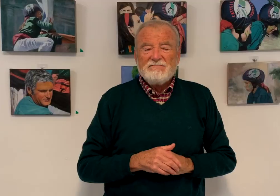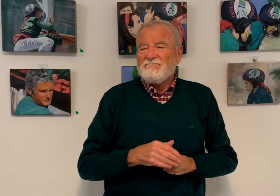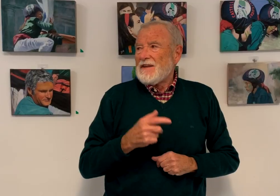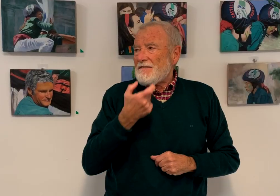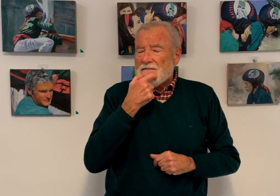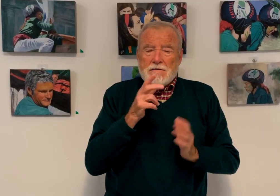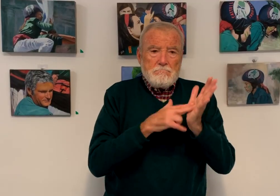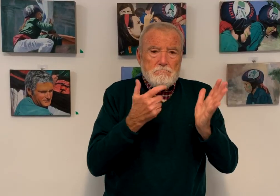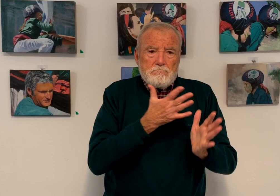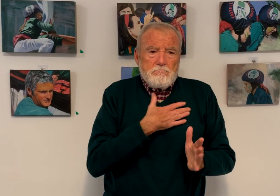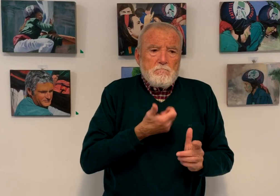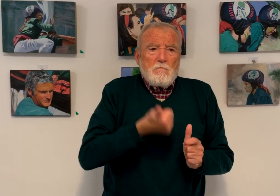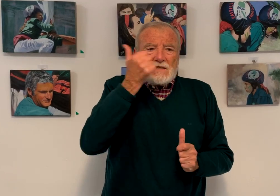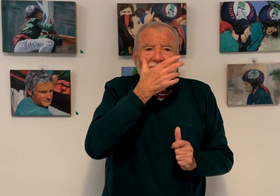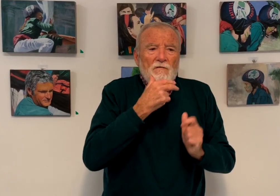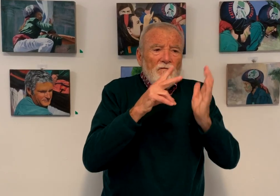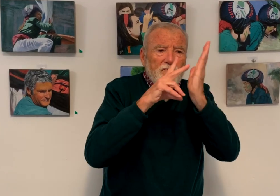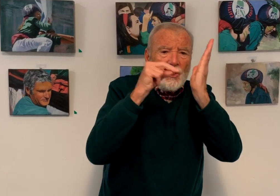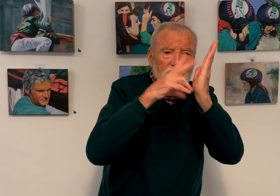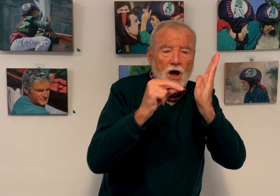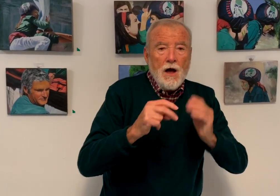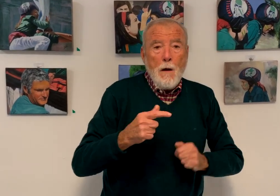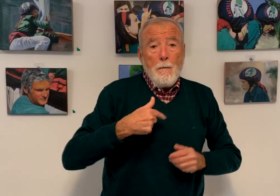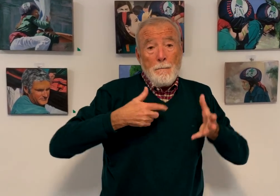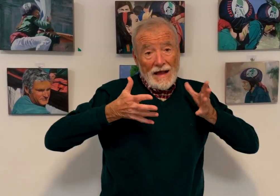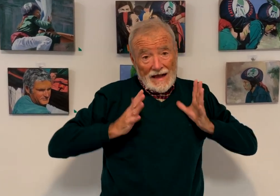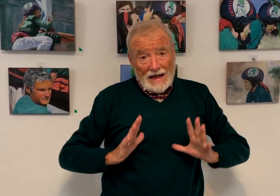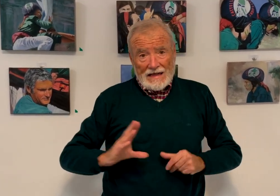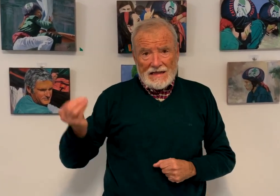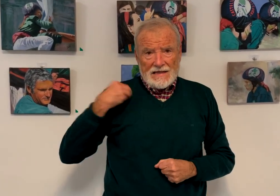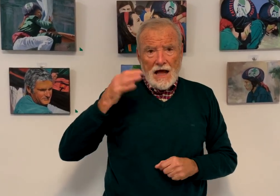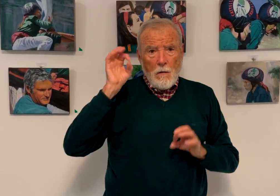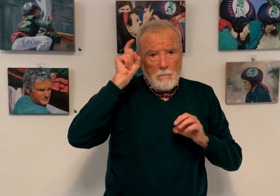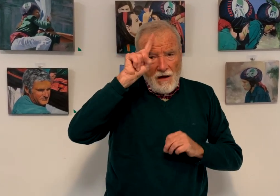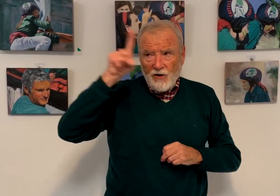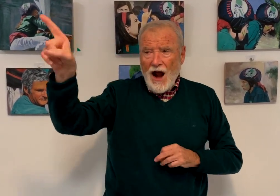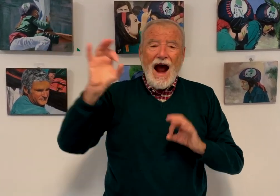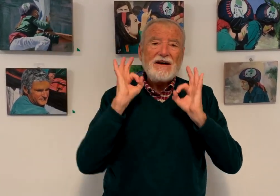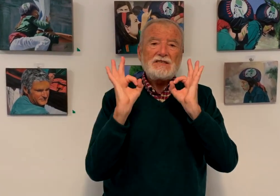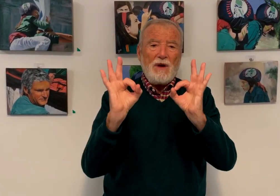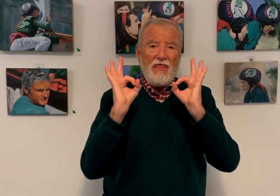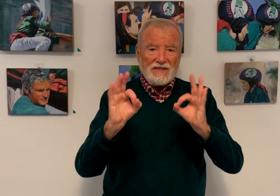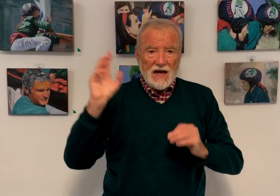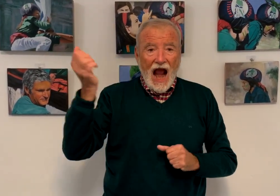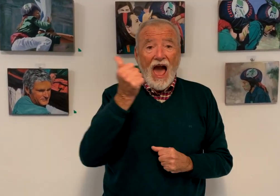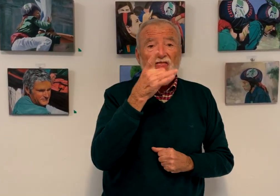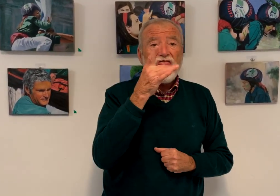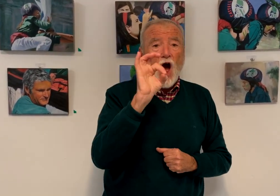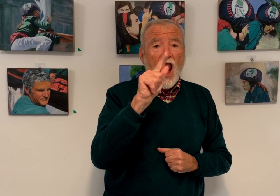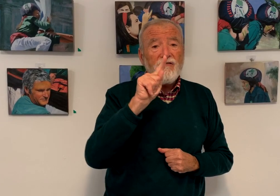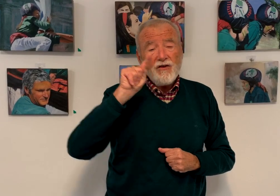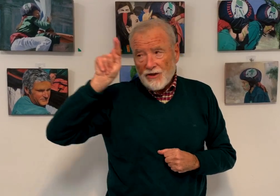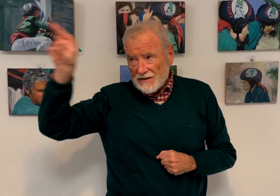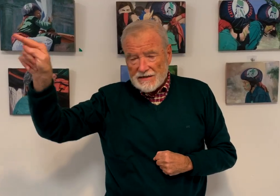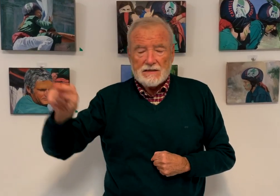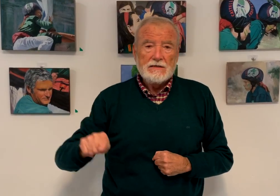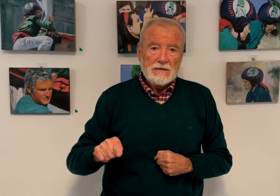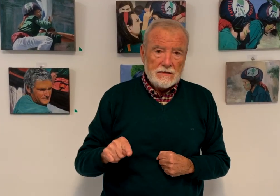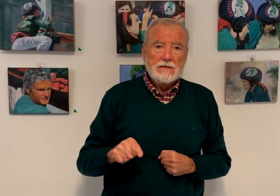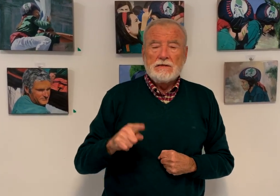Quería saber cómo pintar cuadros fotográficos, mi hija me dijó que había un profesor especialista en el Adolf.